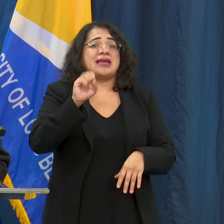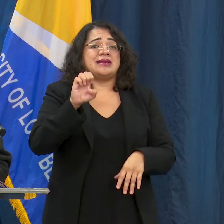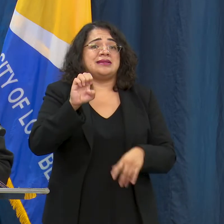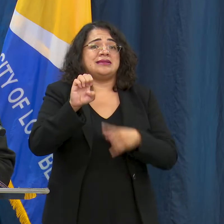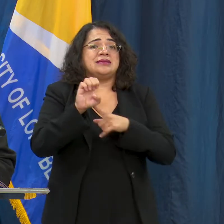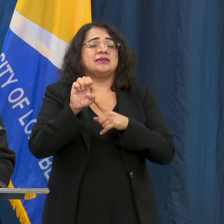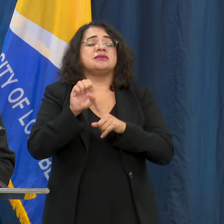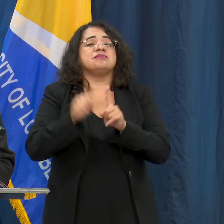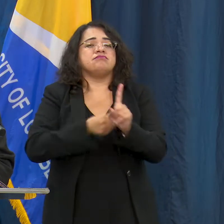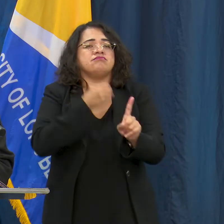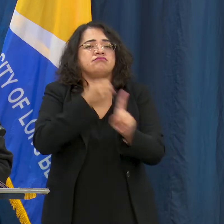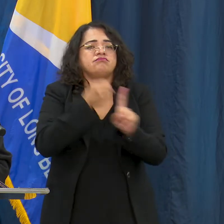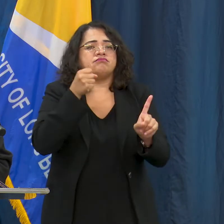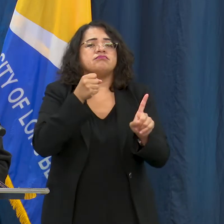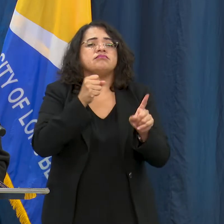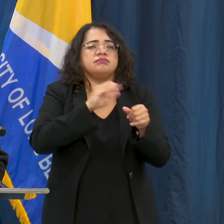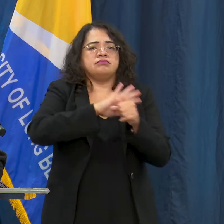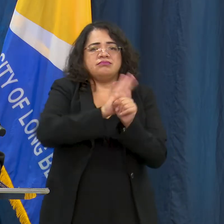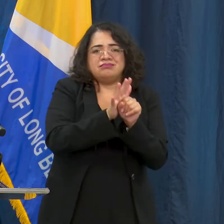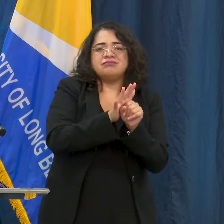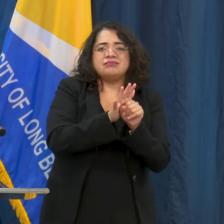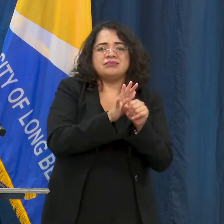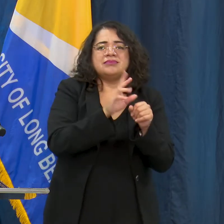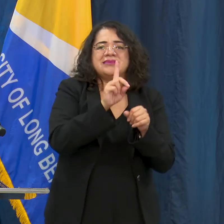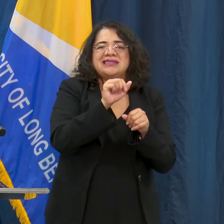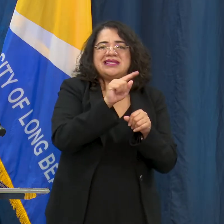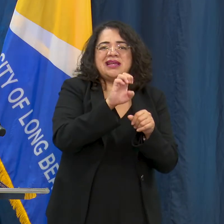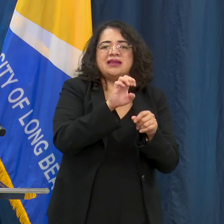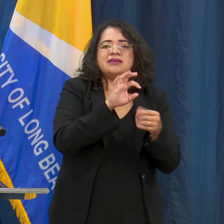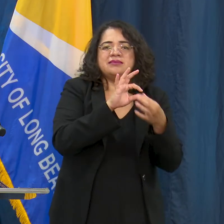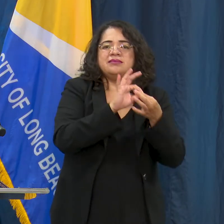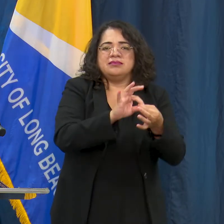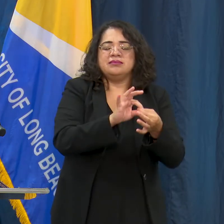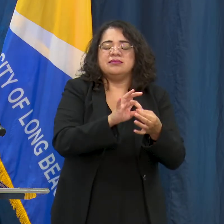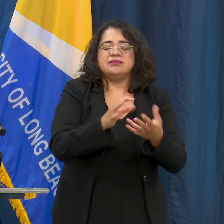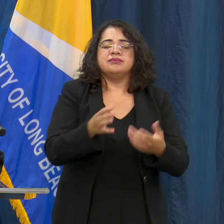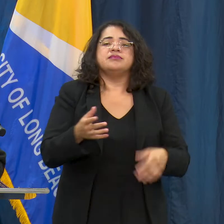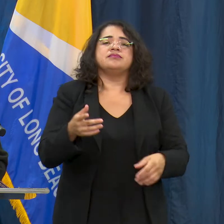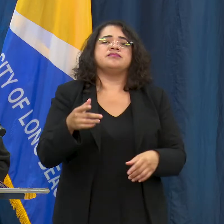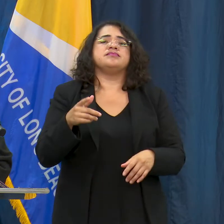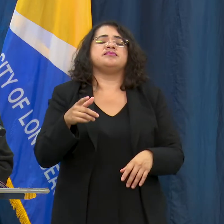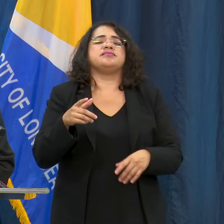so do class imagine s indica bong los casos del Corona Veloz poor fecha y este